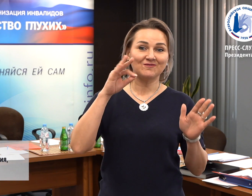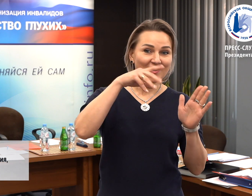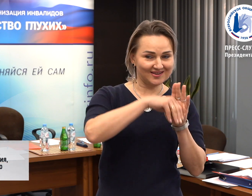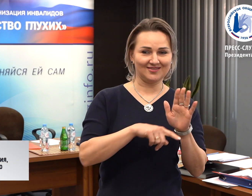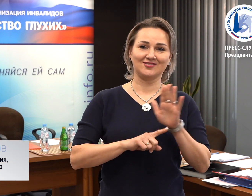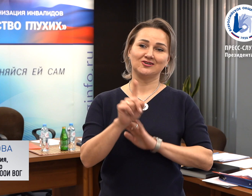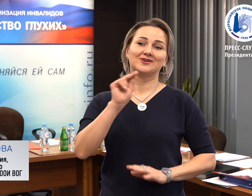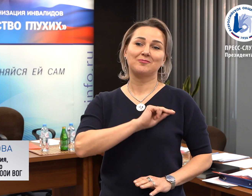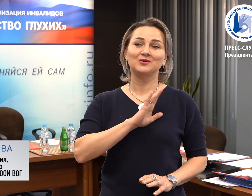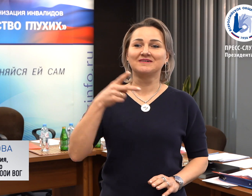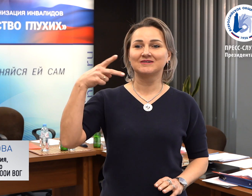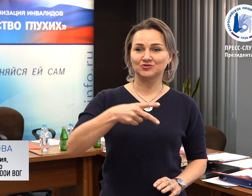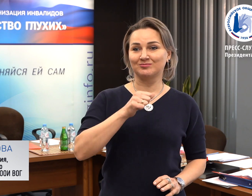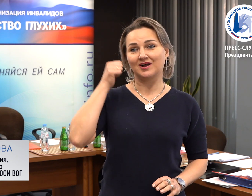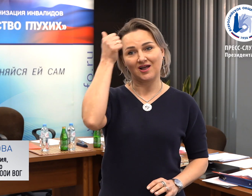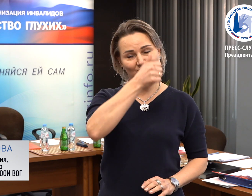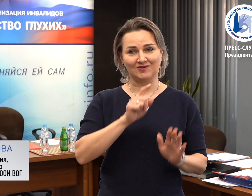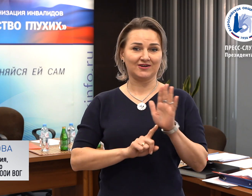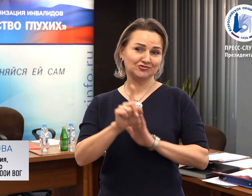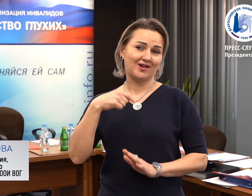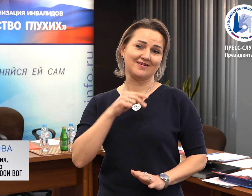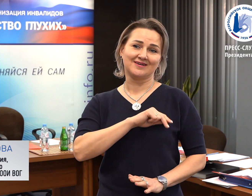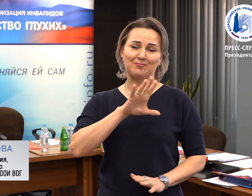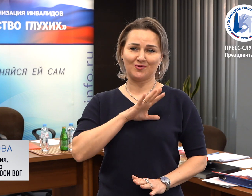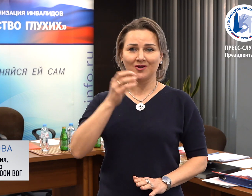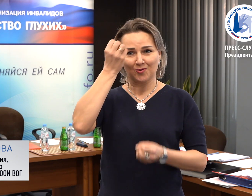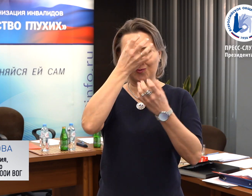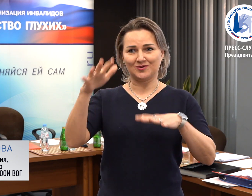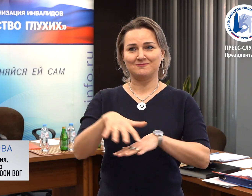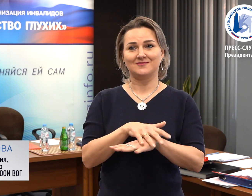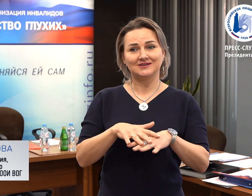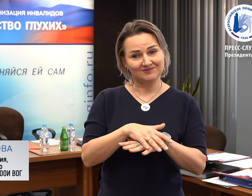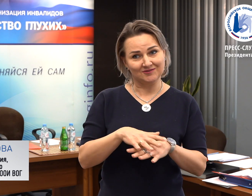В ВОГ я начала работать в 2000 году. Сначала я работала в культмассовой сфере,